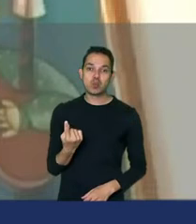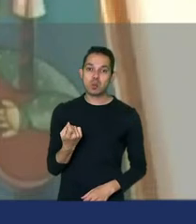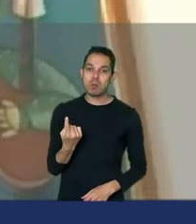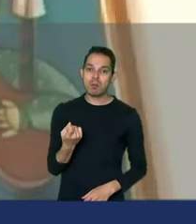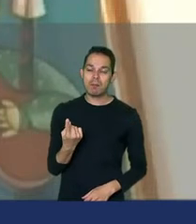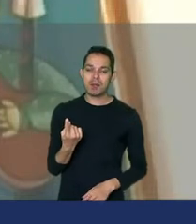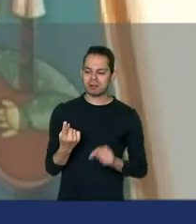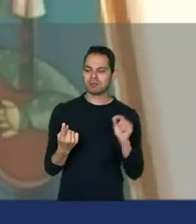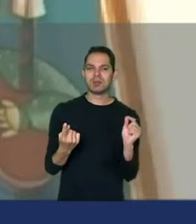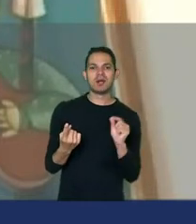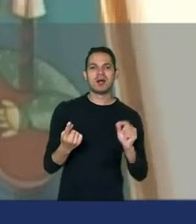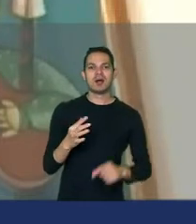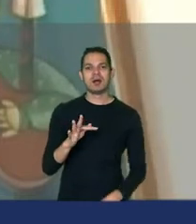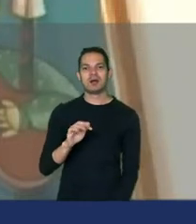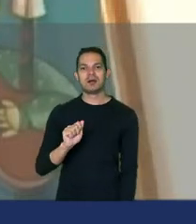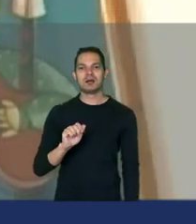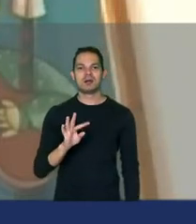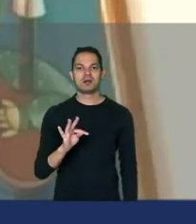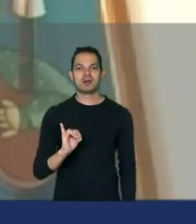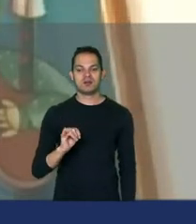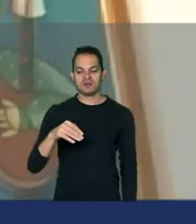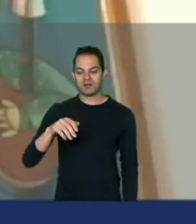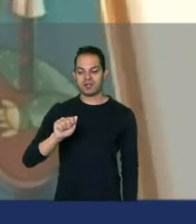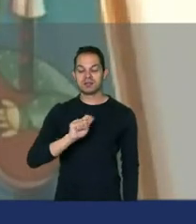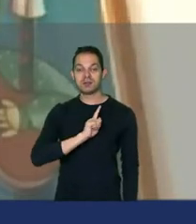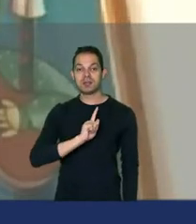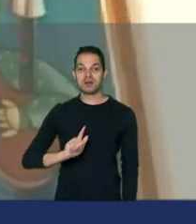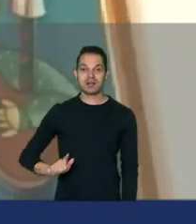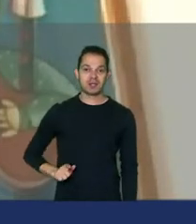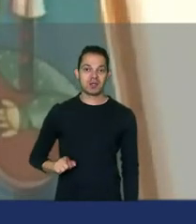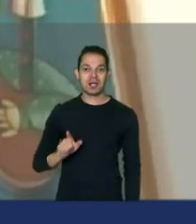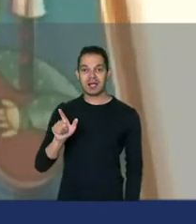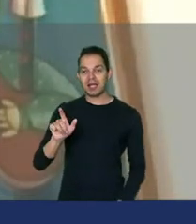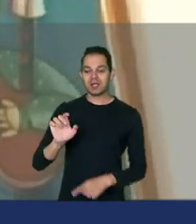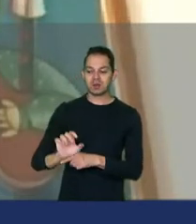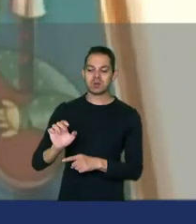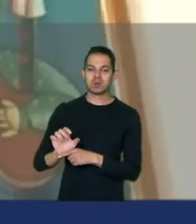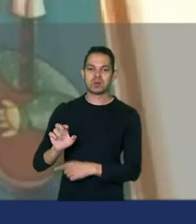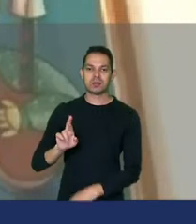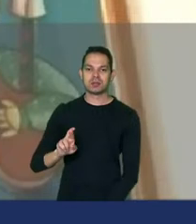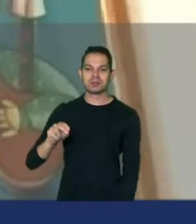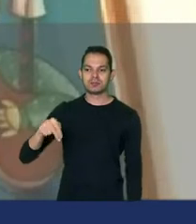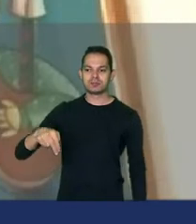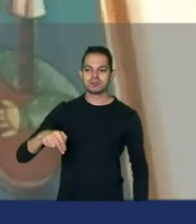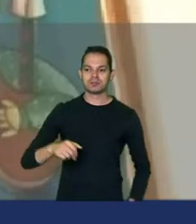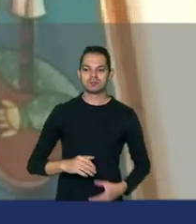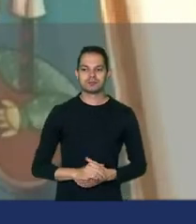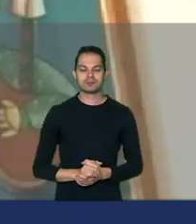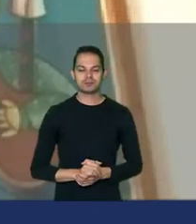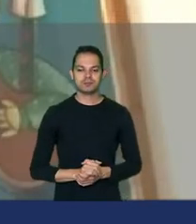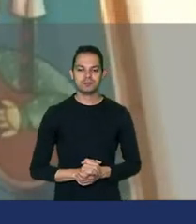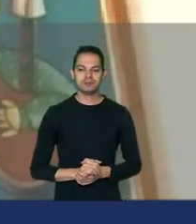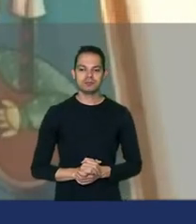DISSO, TEMOS APENAS UMA GOVERNADORA, A COMPANHEIRA FÁTIMA BEZERRA, GOVERNADORA DO RIO GRANDE DO NORTE. E SÓ TIVEMOS ATÉ HOJE UMA ÚNICA